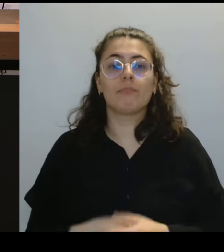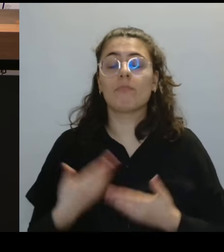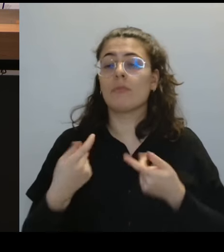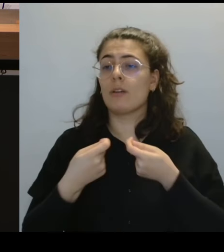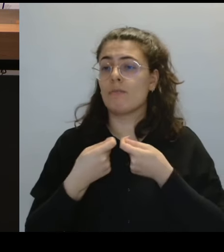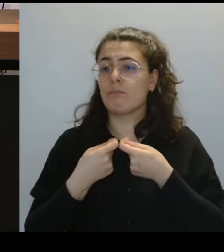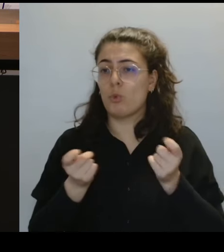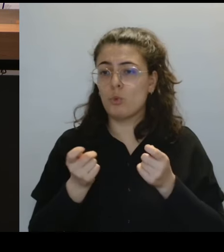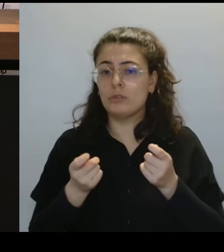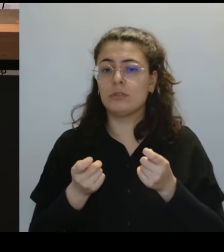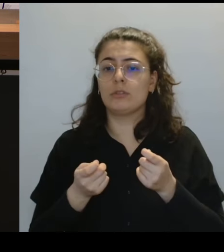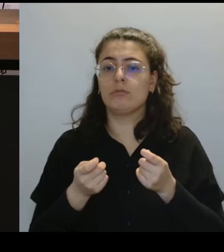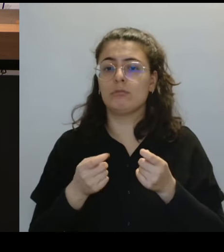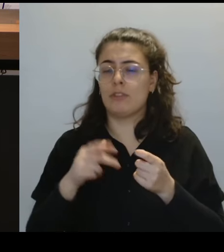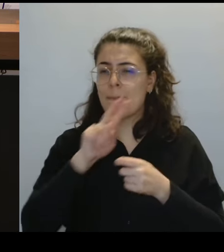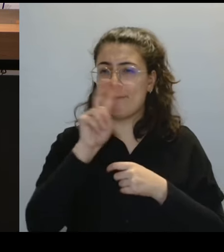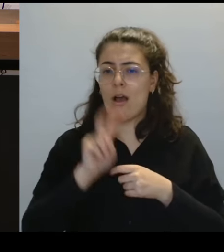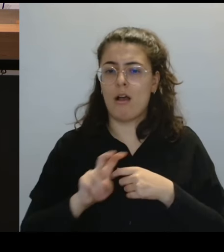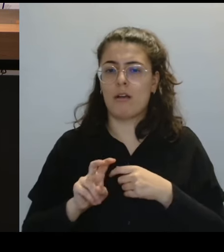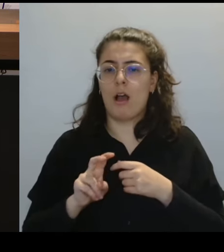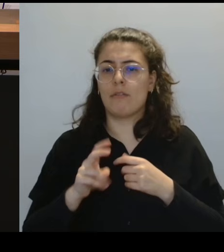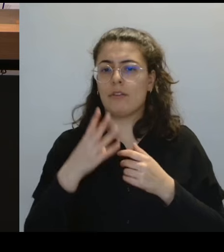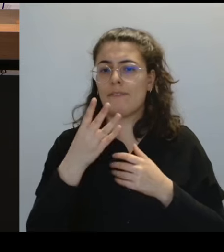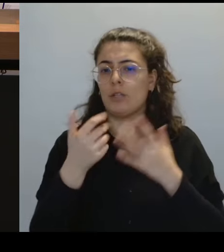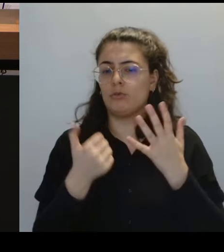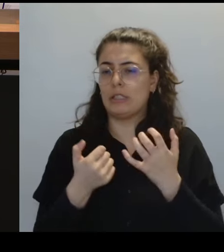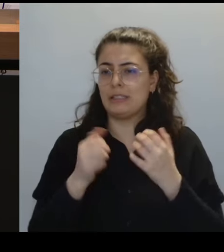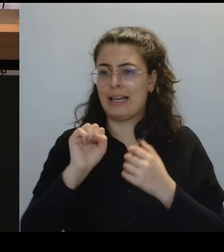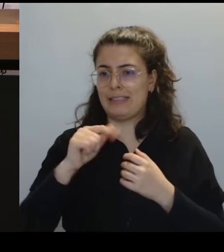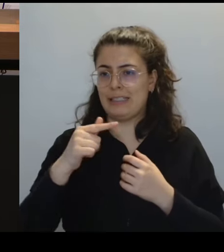StGB, die die Anordnungsvoraussetzung für die Unterbringung